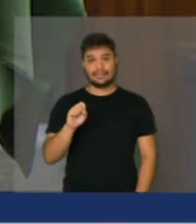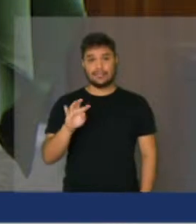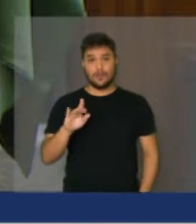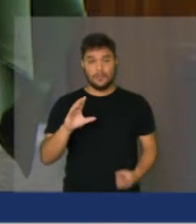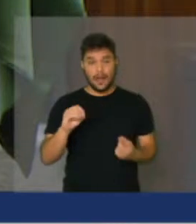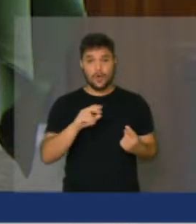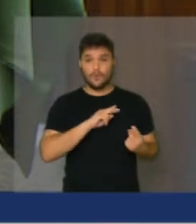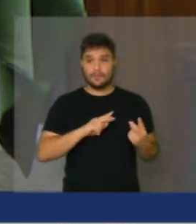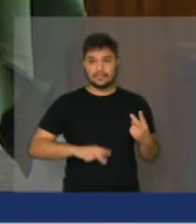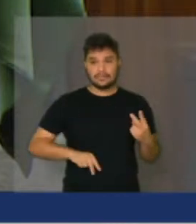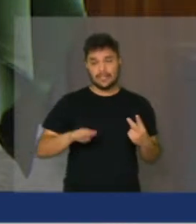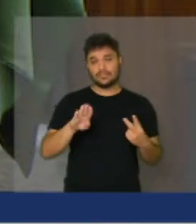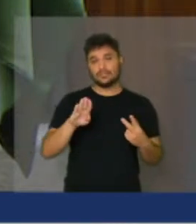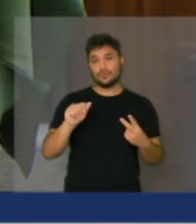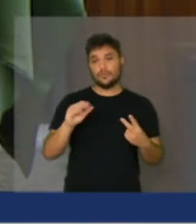PRESIDENTE DA CAIXA ECONÔMICA